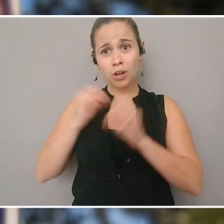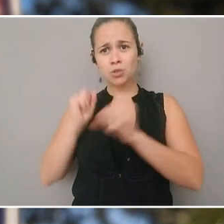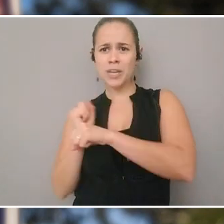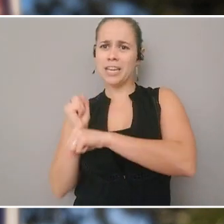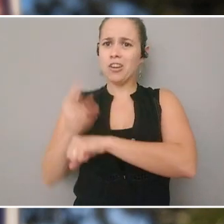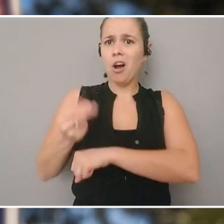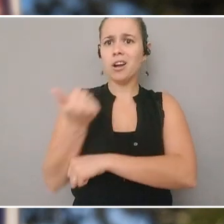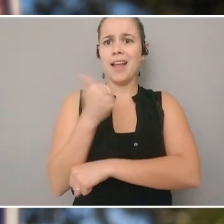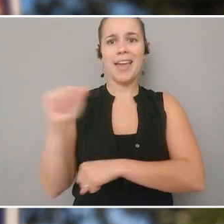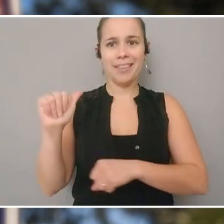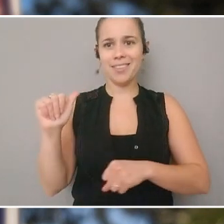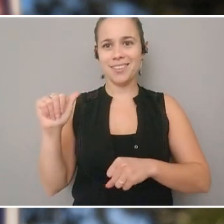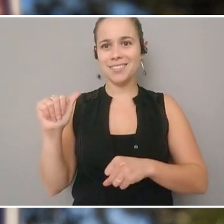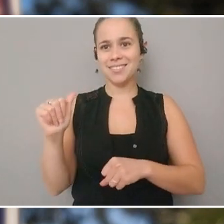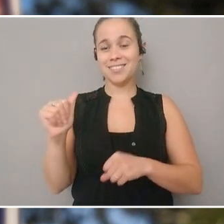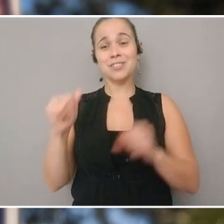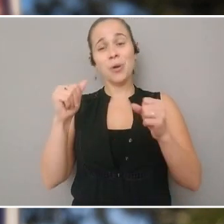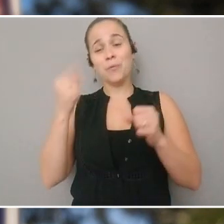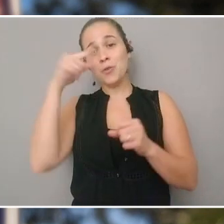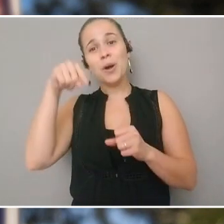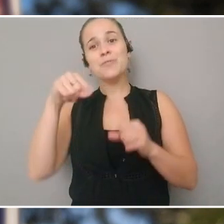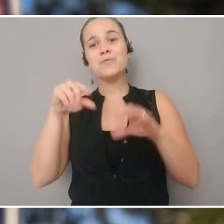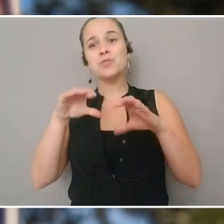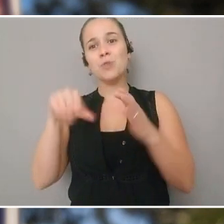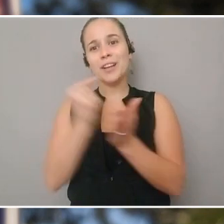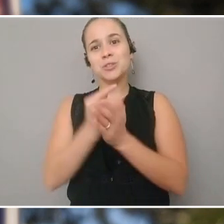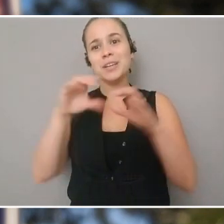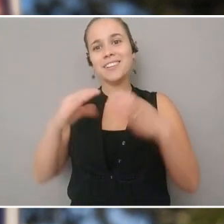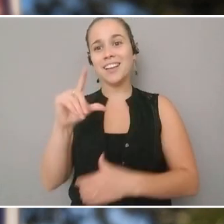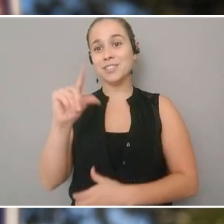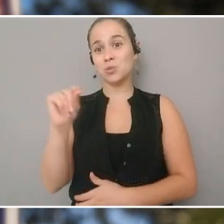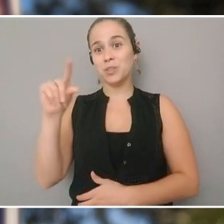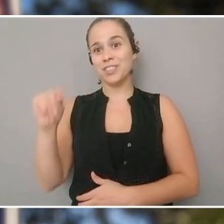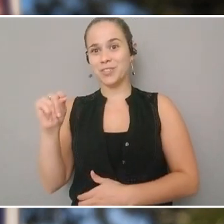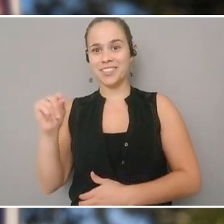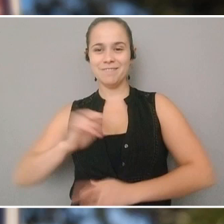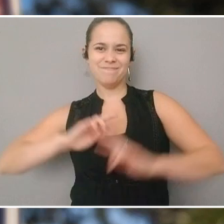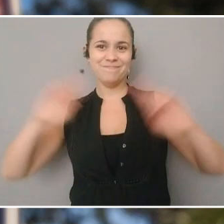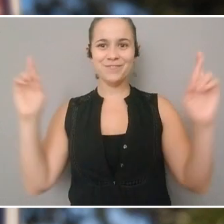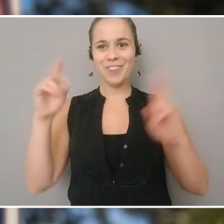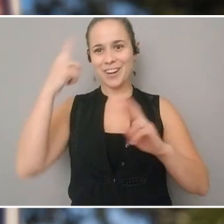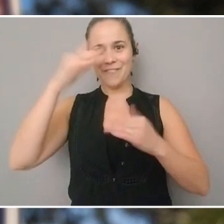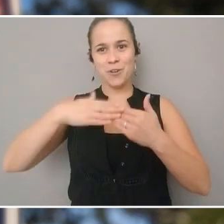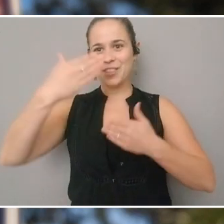clase de graduación de 2020, dejen que el próximo